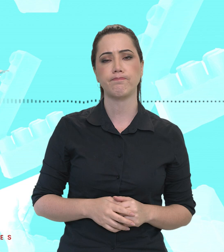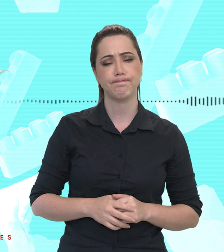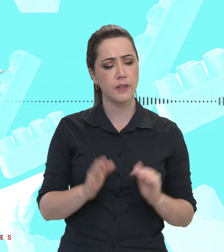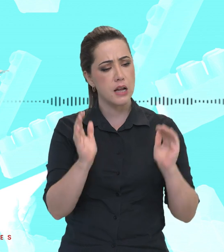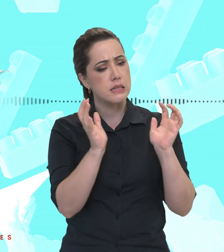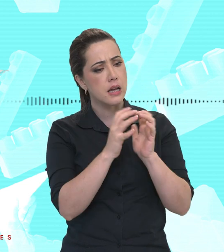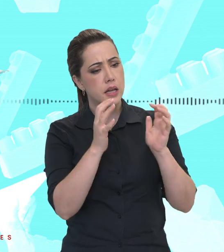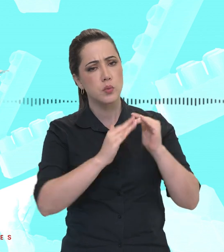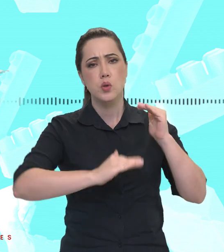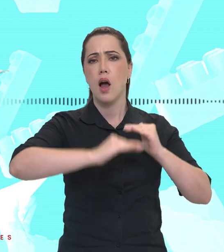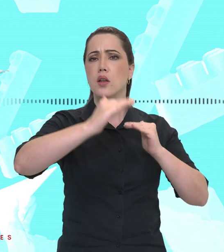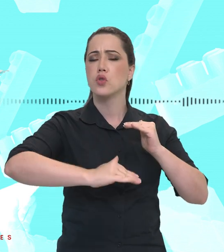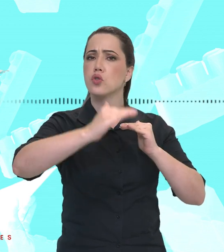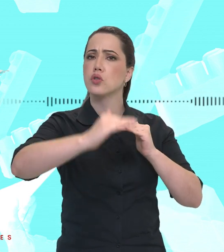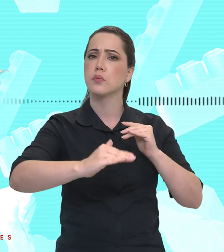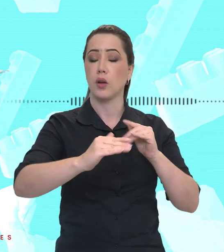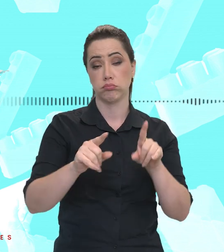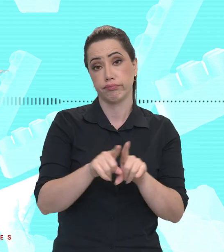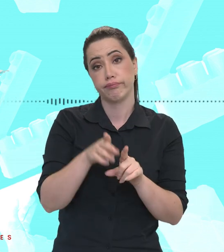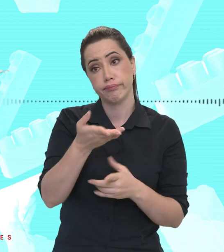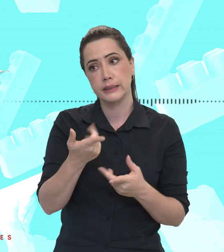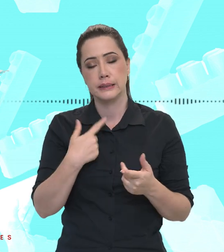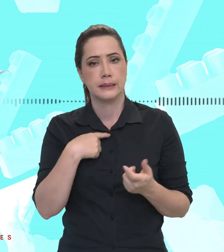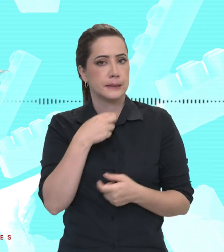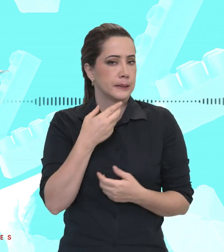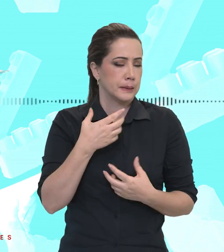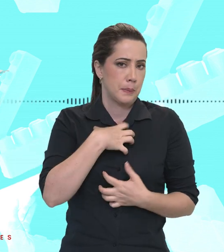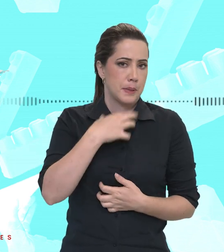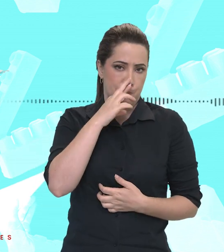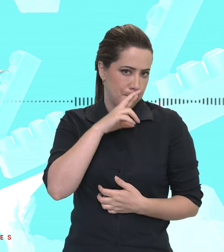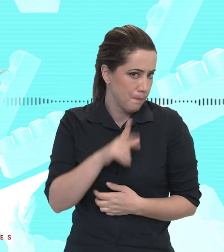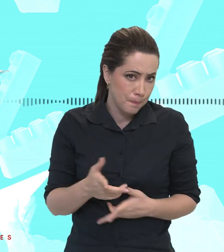[Patrícia] Cérebros atípicos, neurodivergência, inadequação. Você já deve estar se perguntando